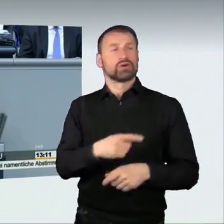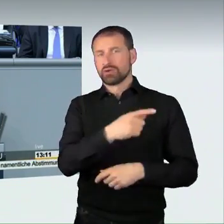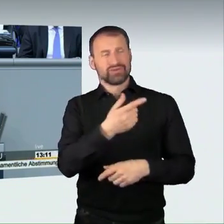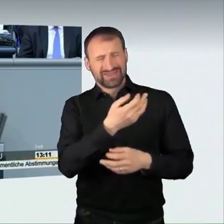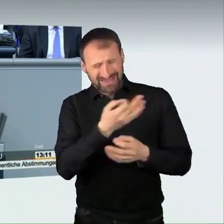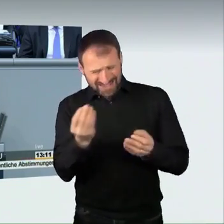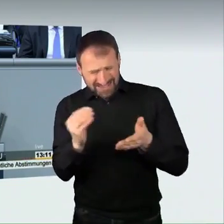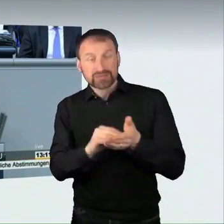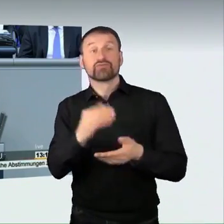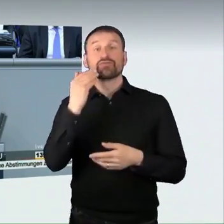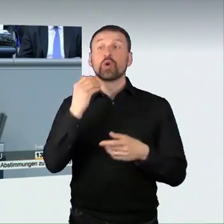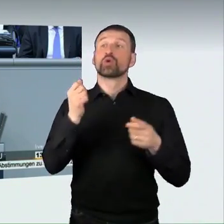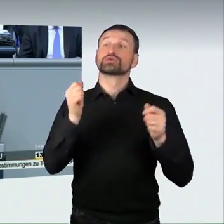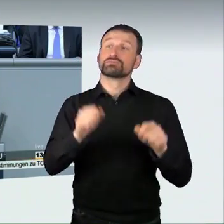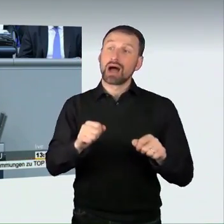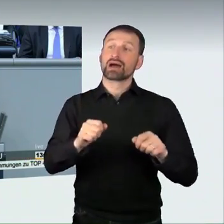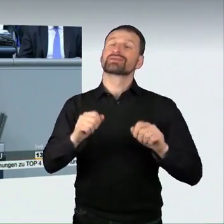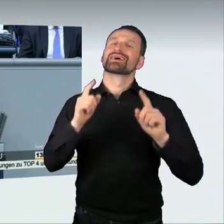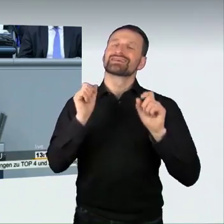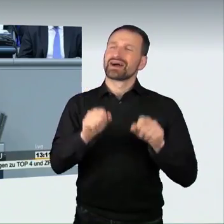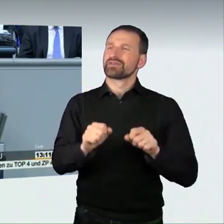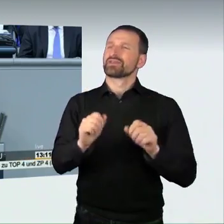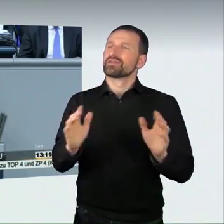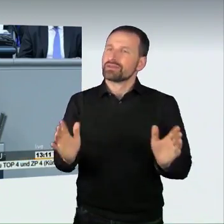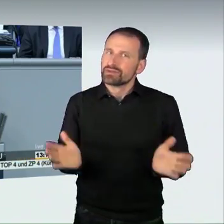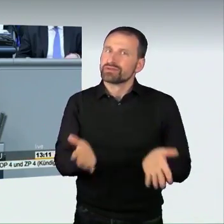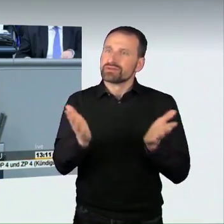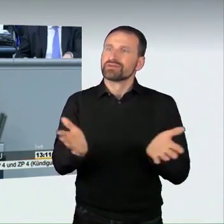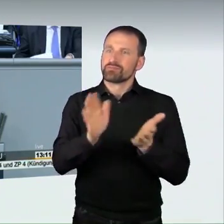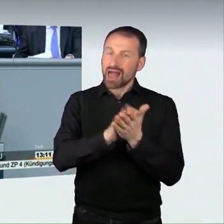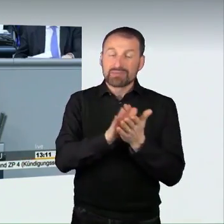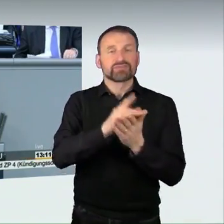aufrechterhalten werden kann, wenn er beständig mit neuen Wohnungen